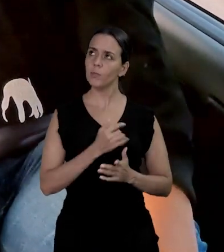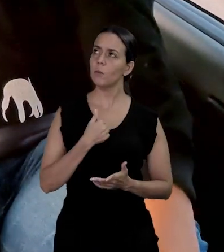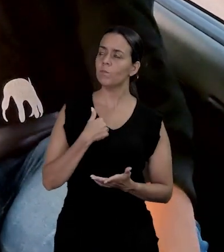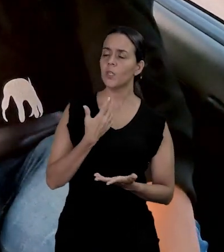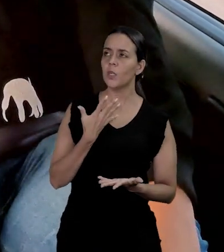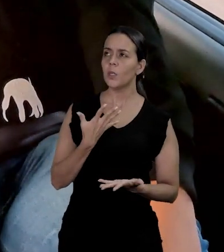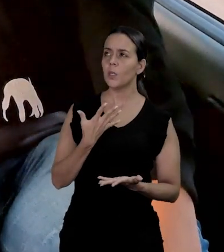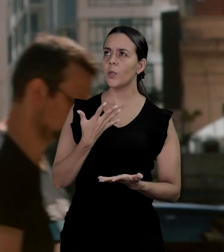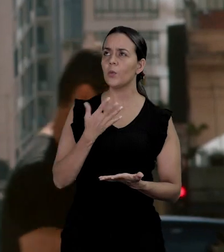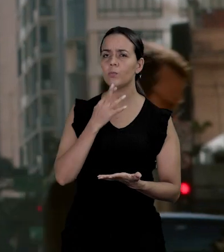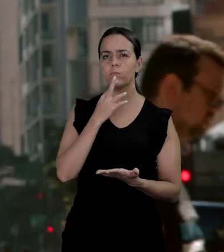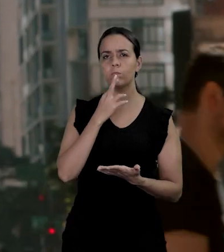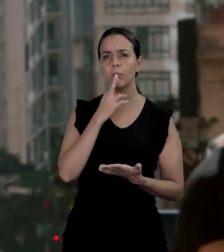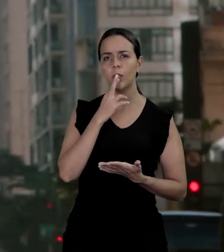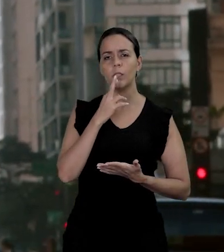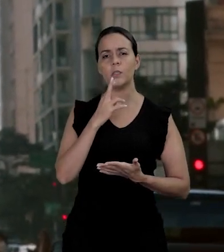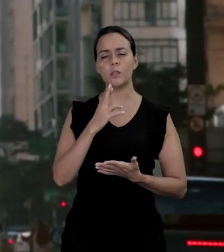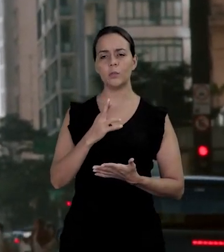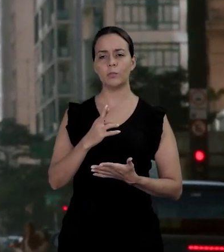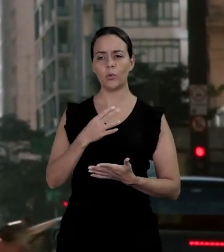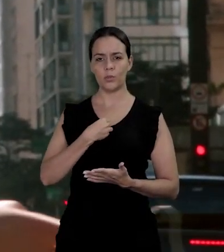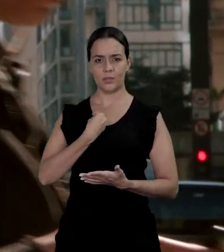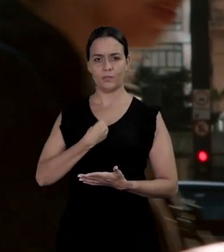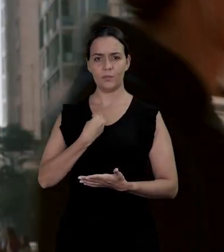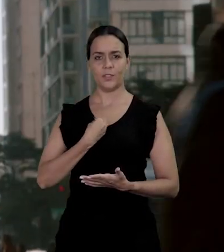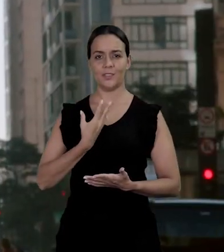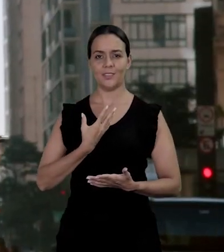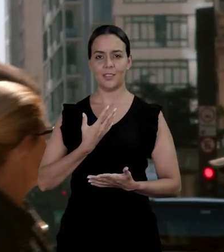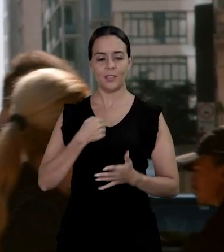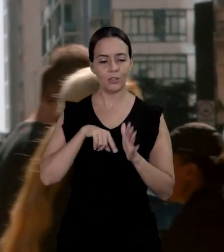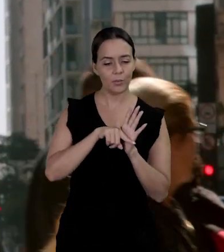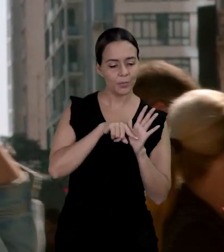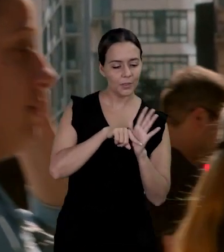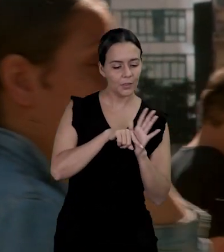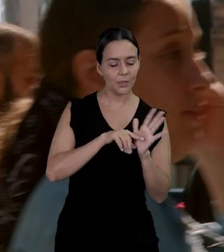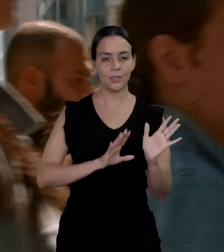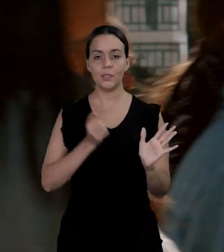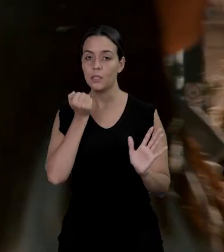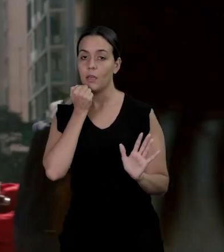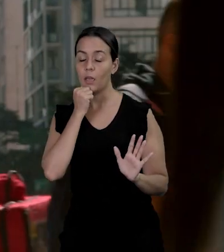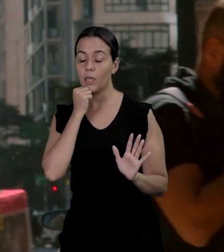uma resposta muito positiva da ciência, no sentido de que